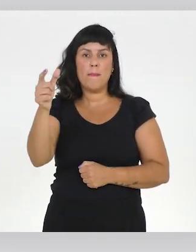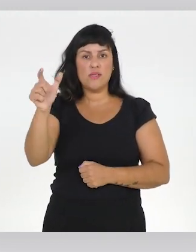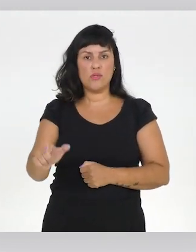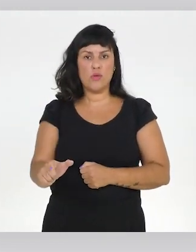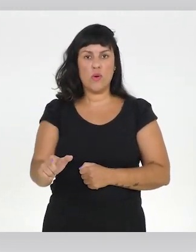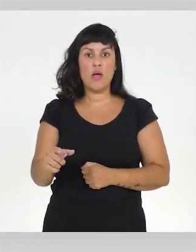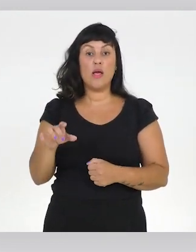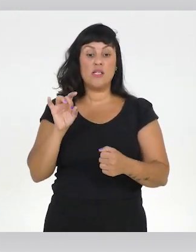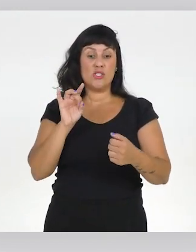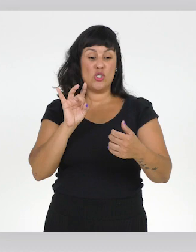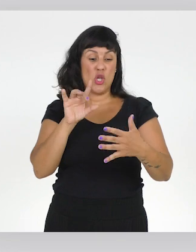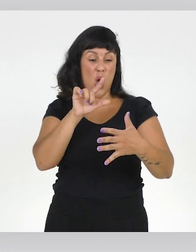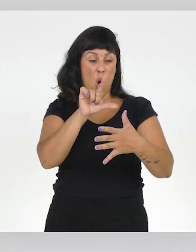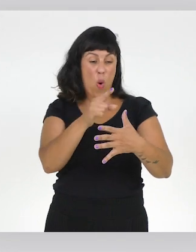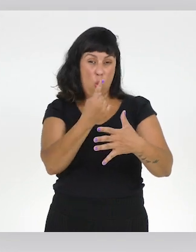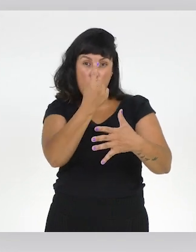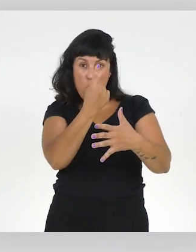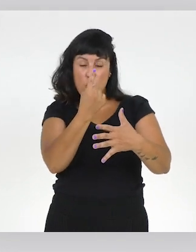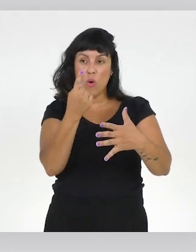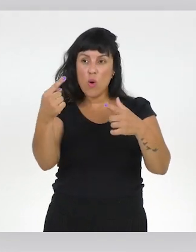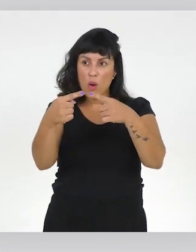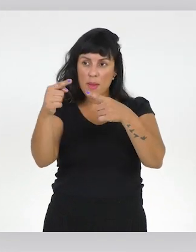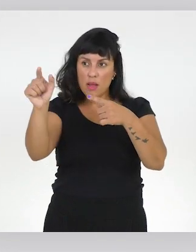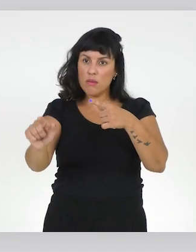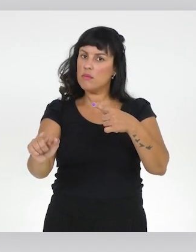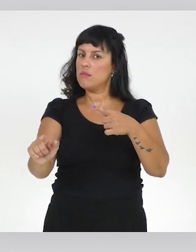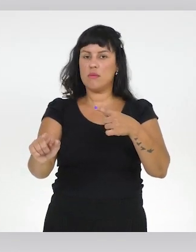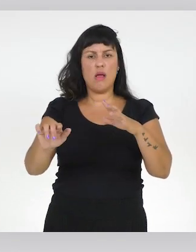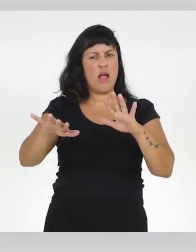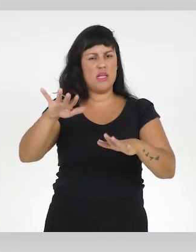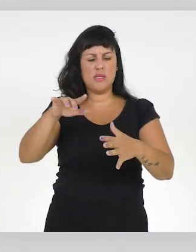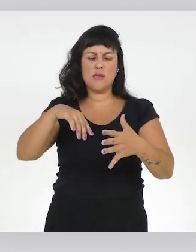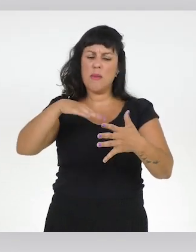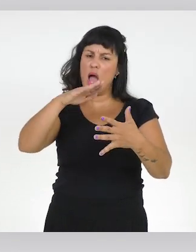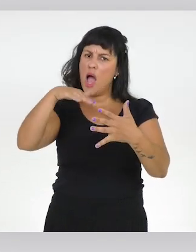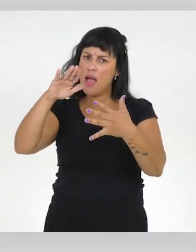em uma condição de uma pessoa. A gente tem que analisar de acordo